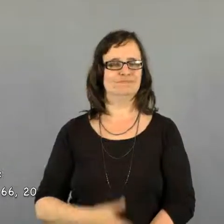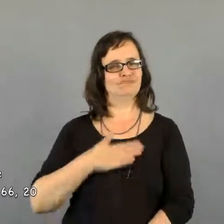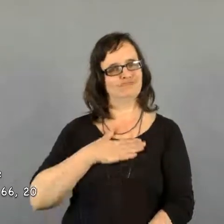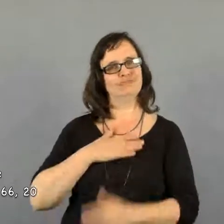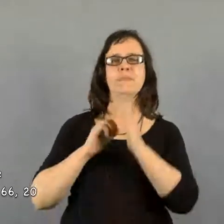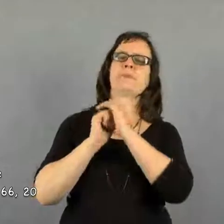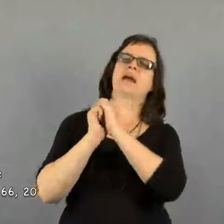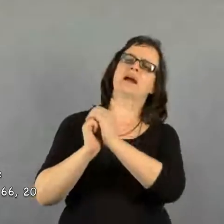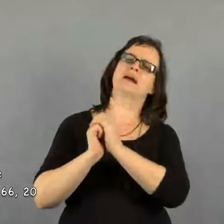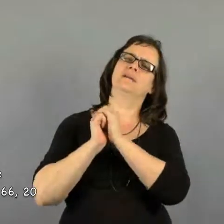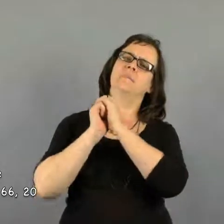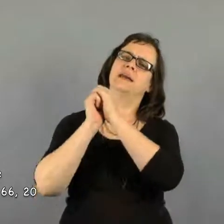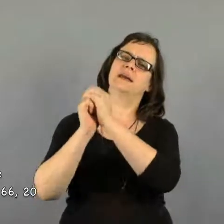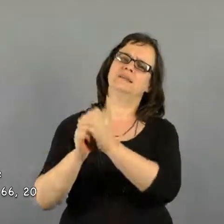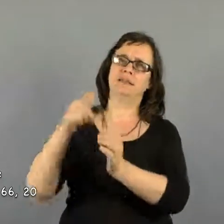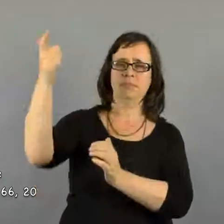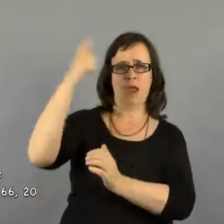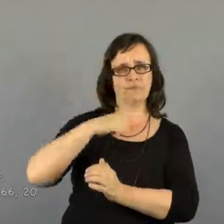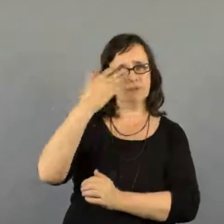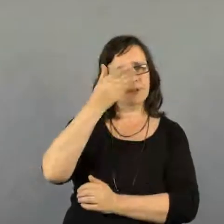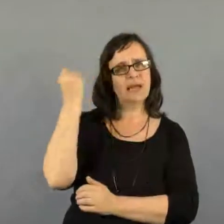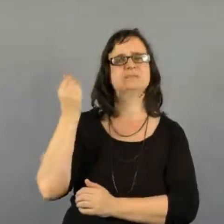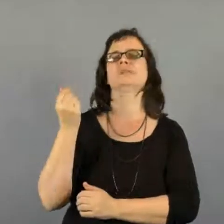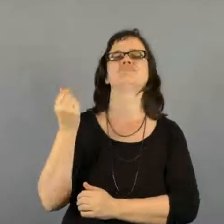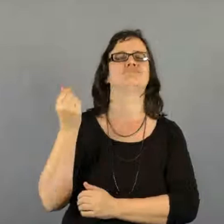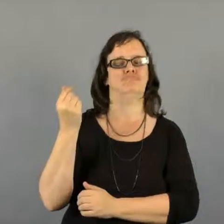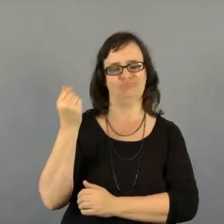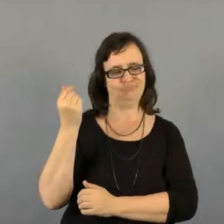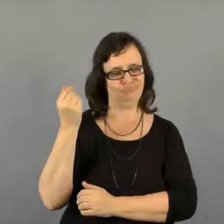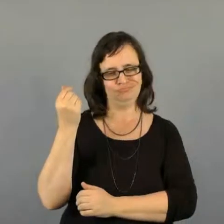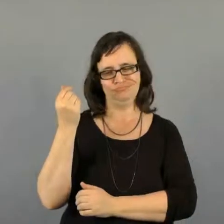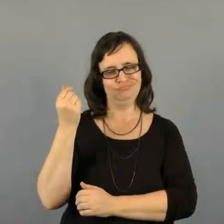Mein Gebet vergisst Gott nicht